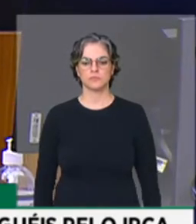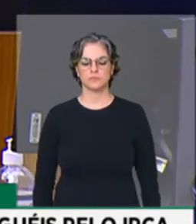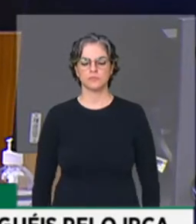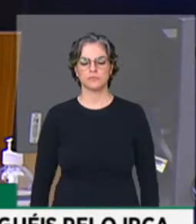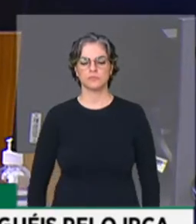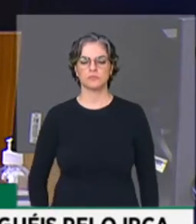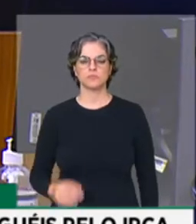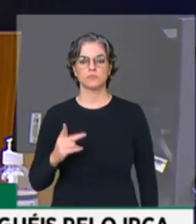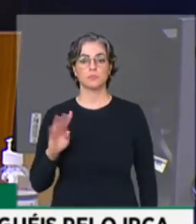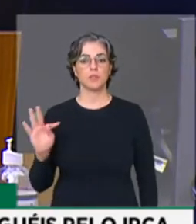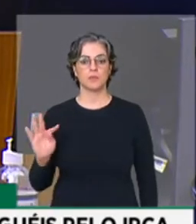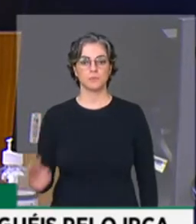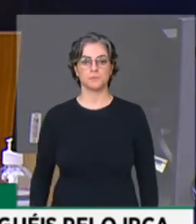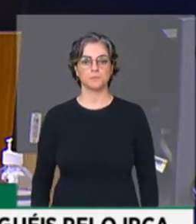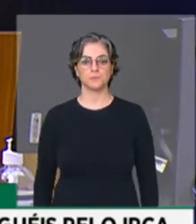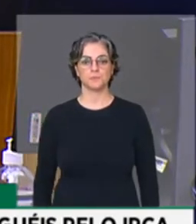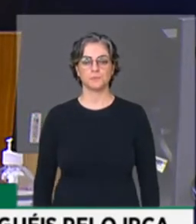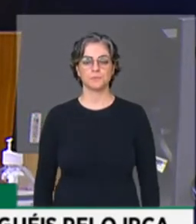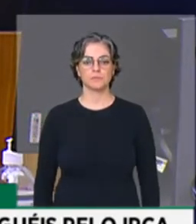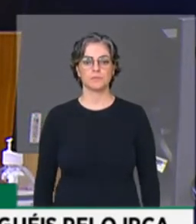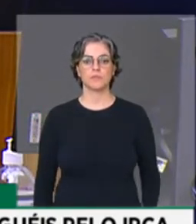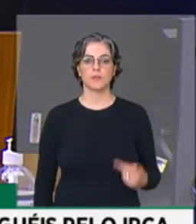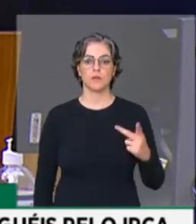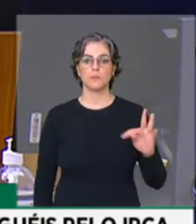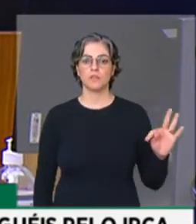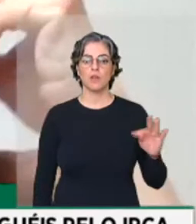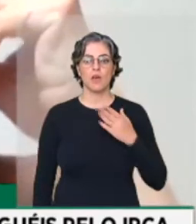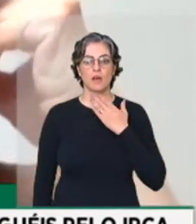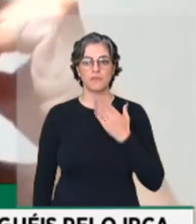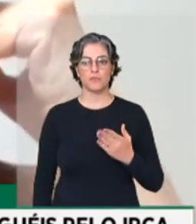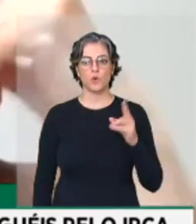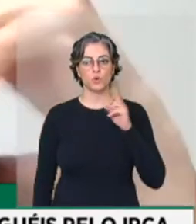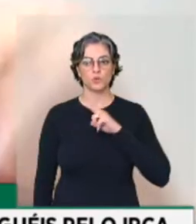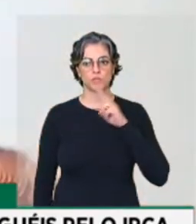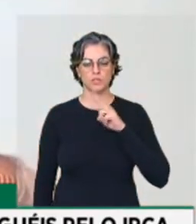[DEPUTADA]: PT, PRESIDENTE, VAI VOTAR FAVORÁVEL É URGÊNCIA. NO PAÍS DA CLOROQUINA NÓS